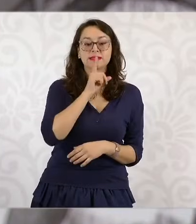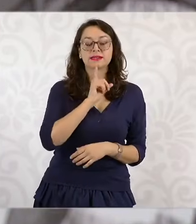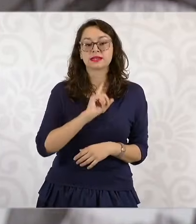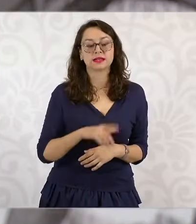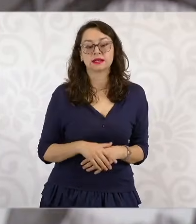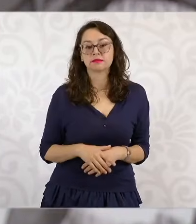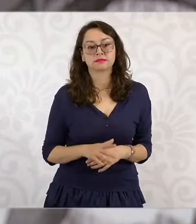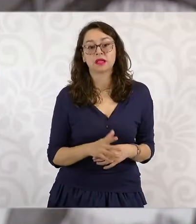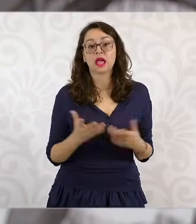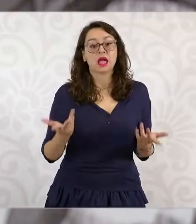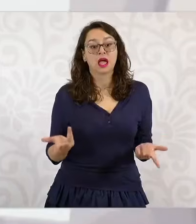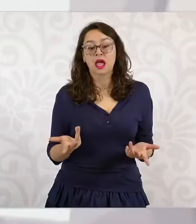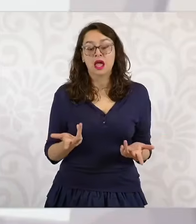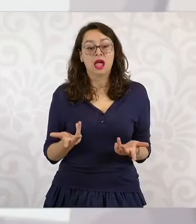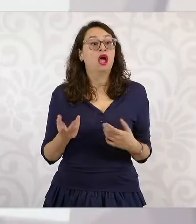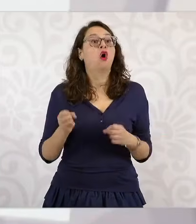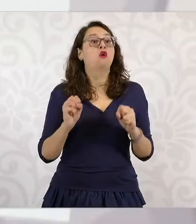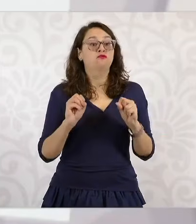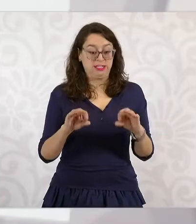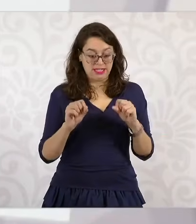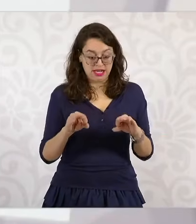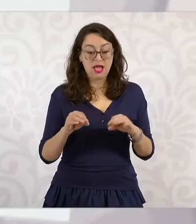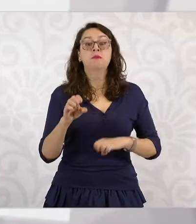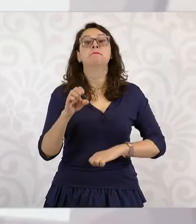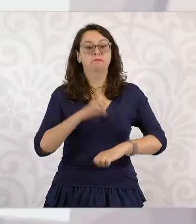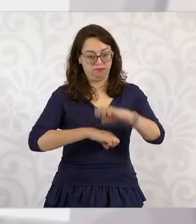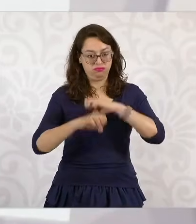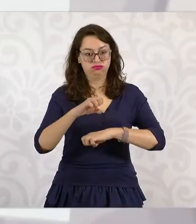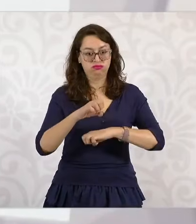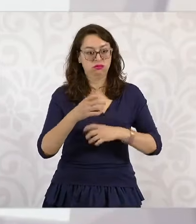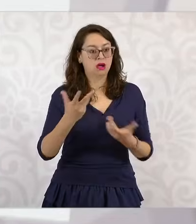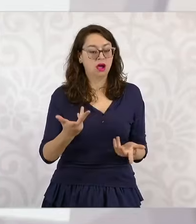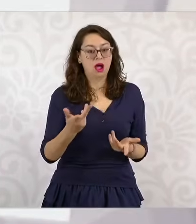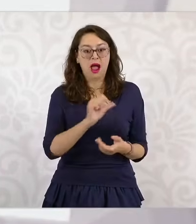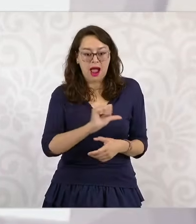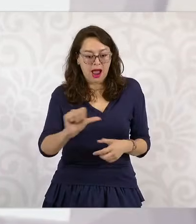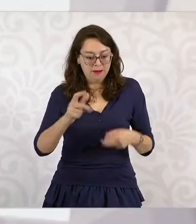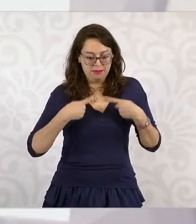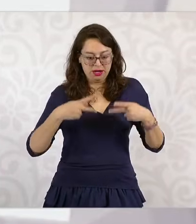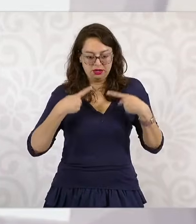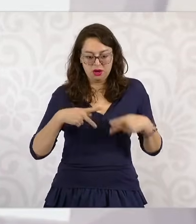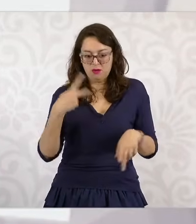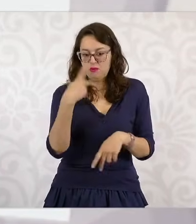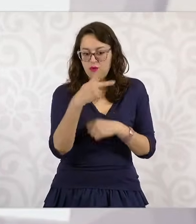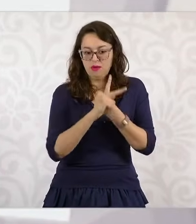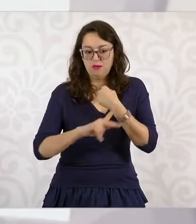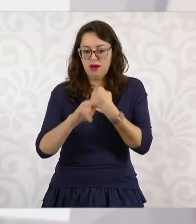Unidos en México o de otros países, pues siempre protegen a sus ciudadanos al mismo tiempo que